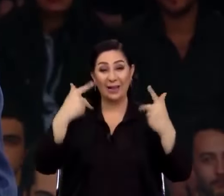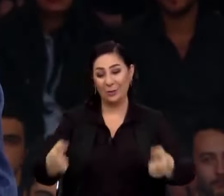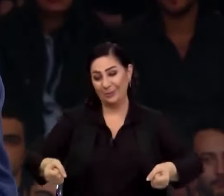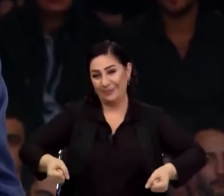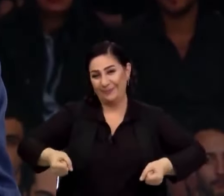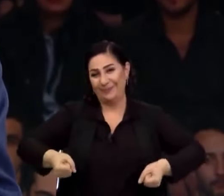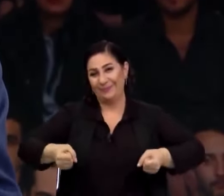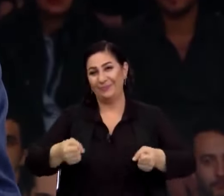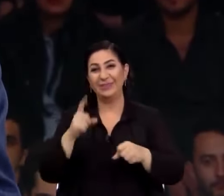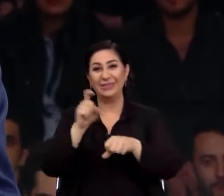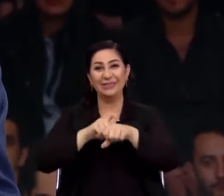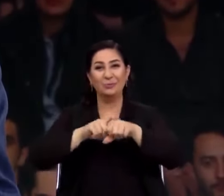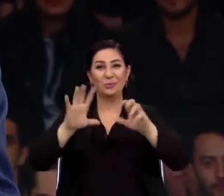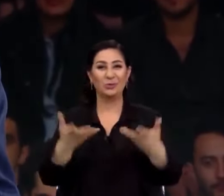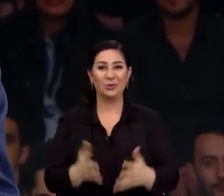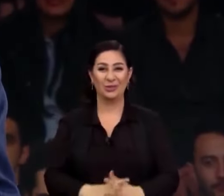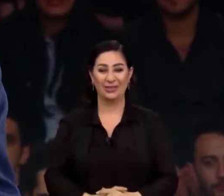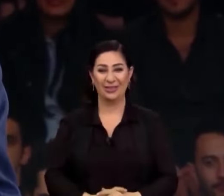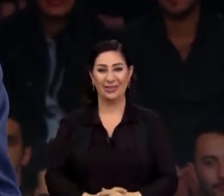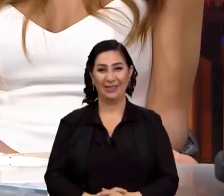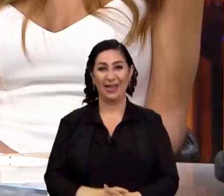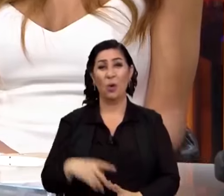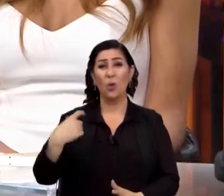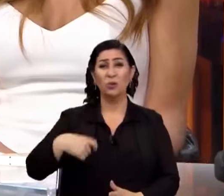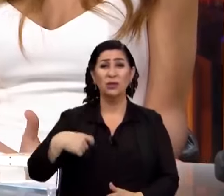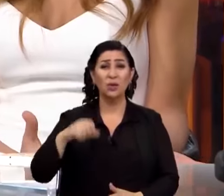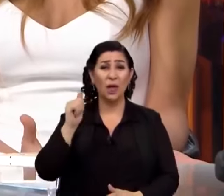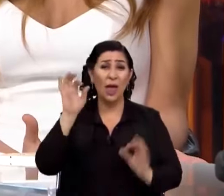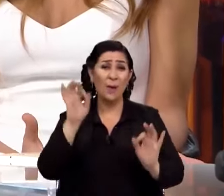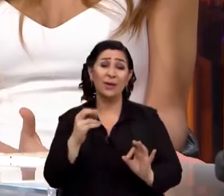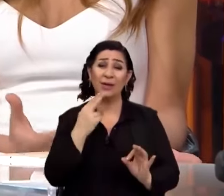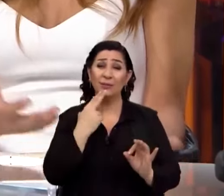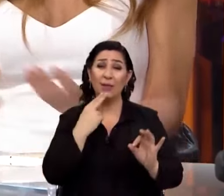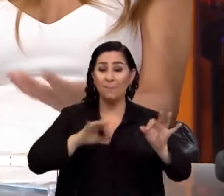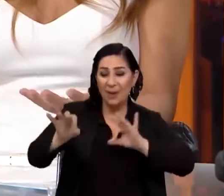Bir de siniri bozuluyor erkekin günlerde de böyle ama hep kadınlar bir tuvalet